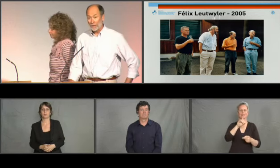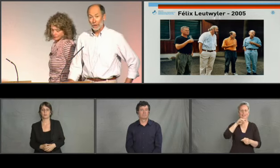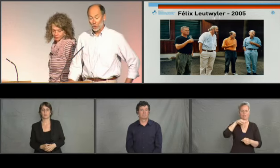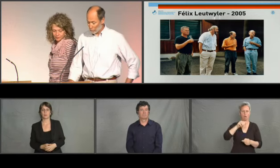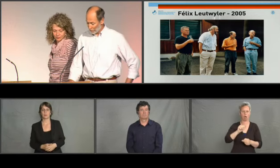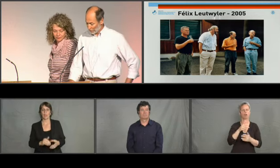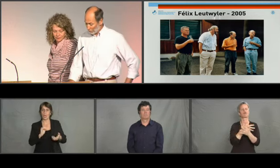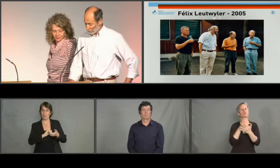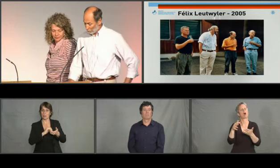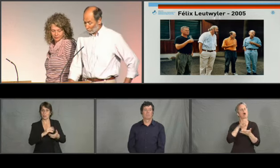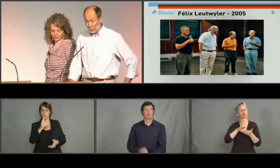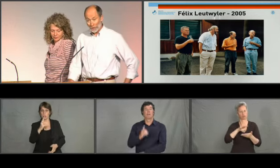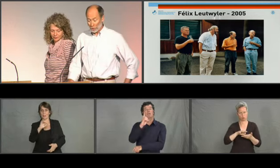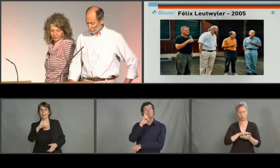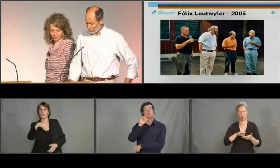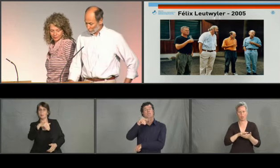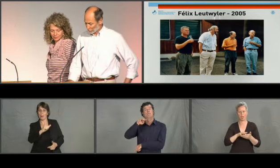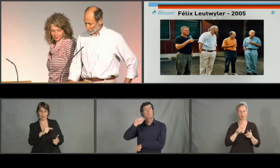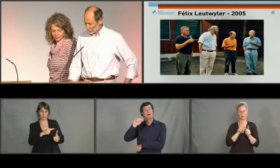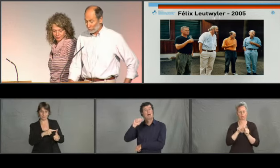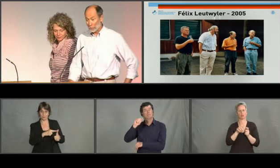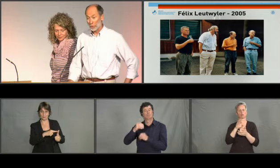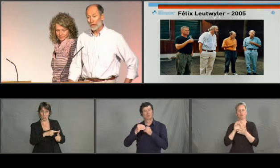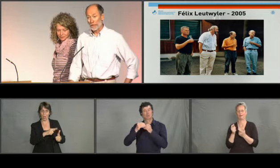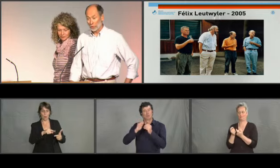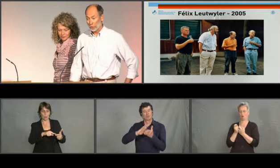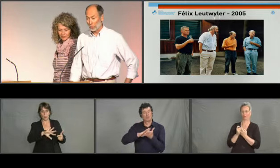die Schule von Gehörlosen für Gehörlose.